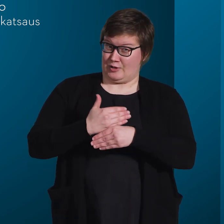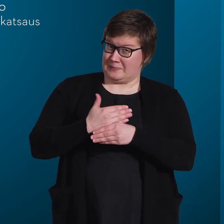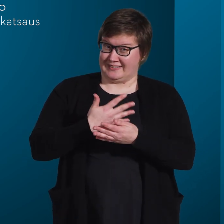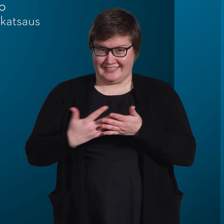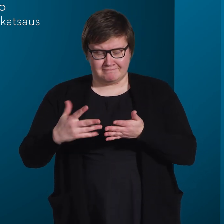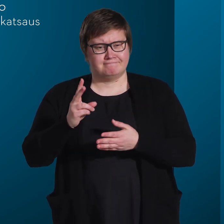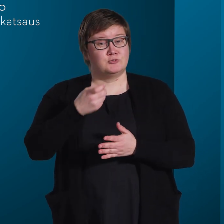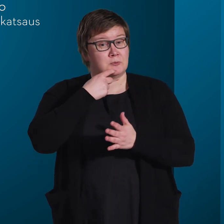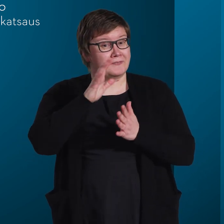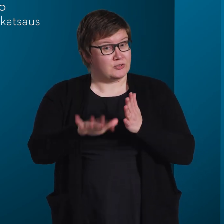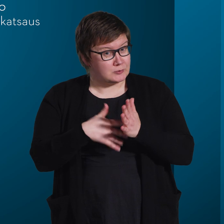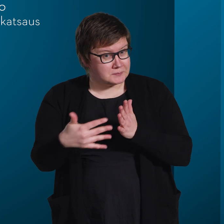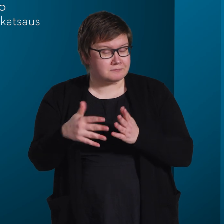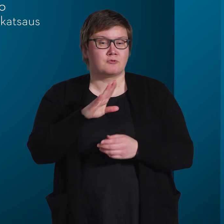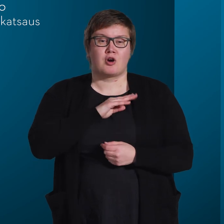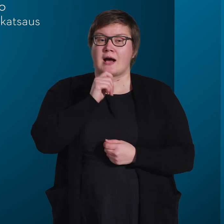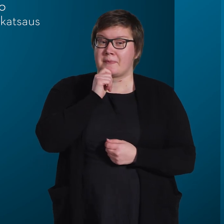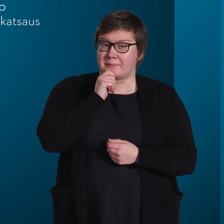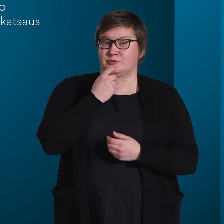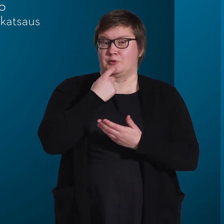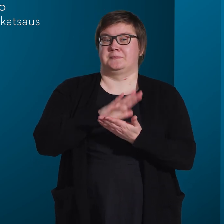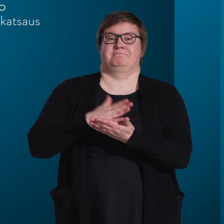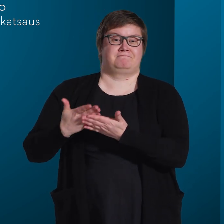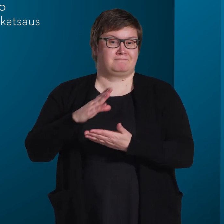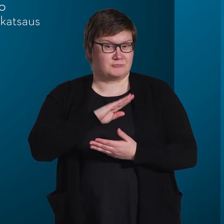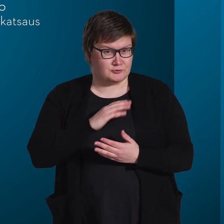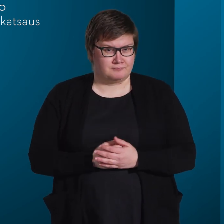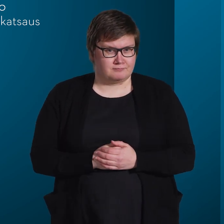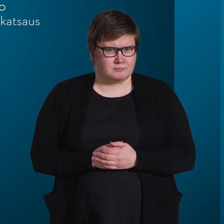Näytelmän kieli on suomalainen viittomakieli ja se puhetulkataan suomeksi.